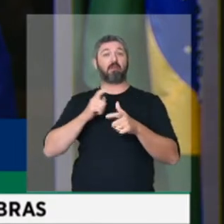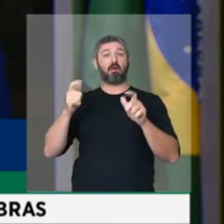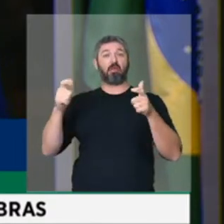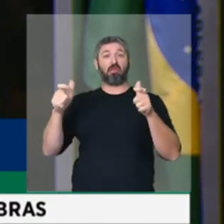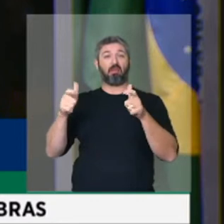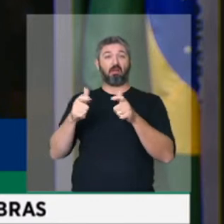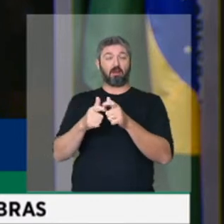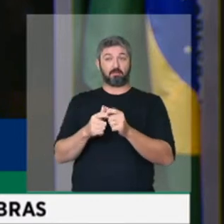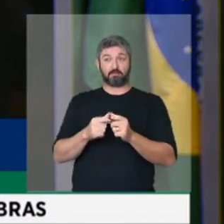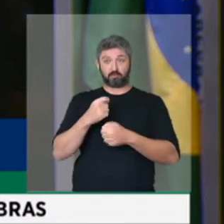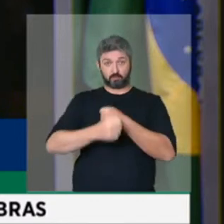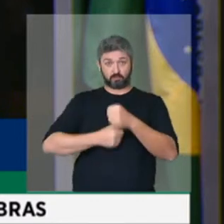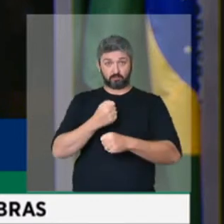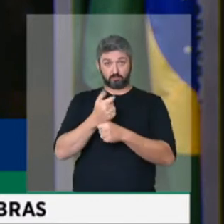GERAÇÃO DE ENERGIA DO BRASIL, EM 2030 A PROJEÇÃO